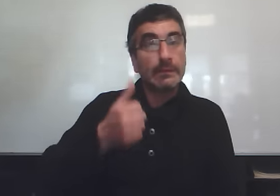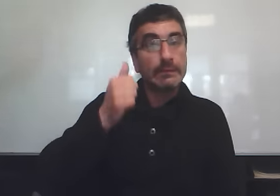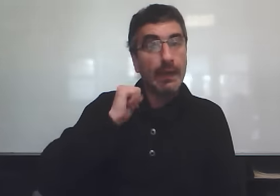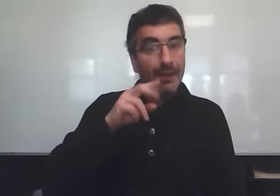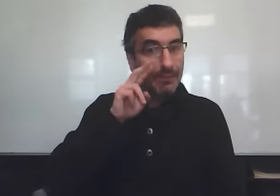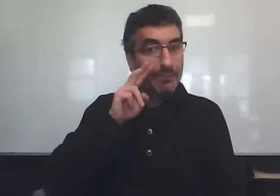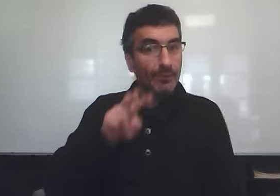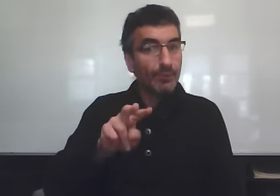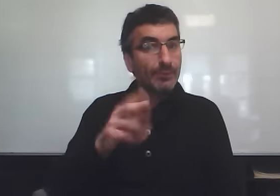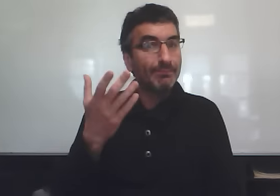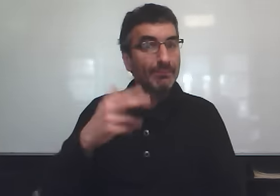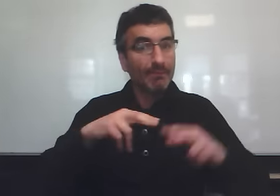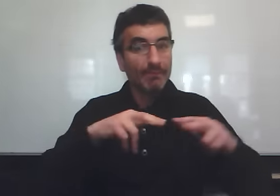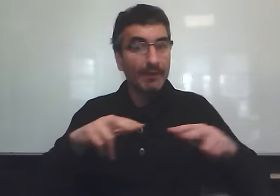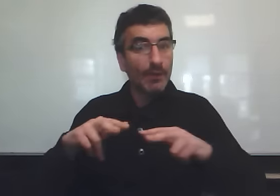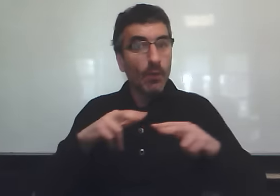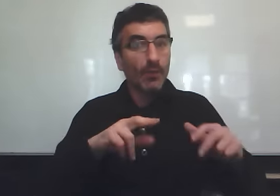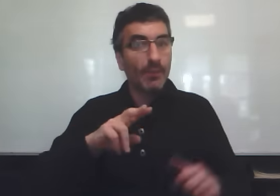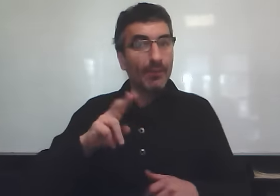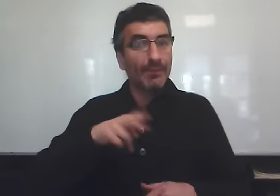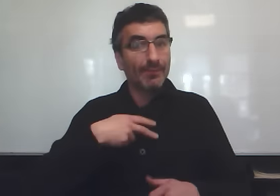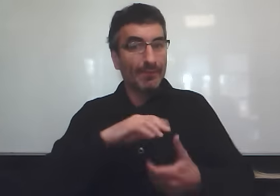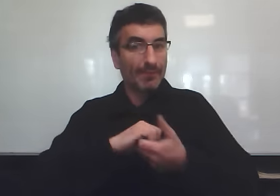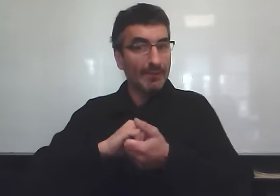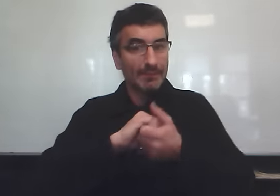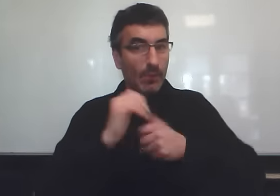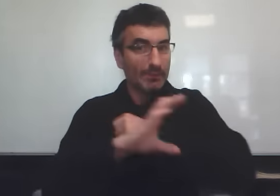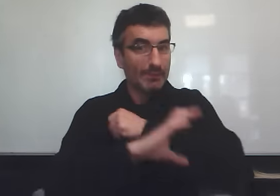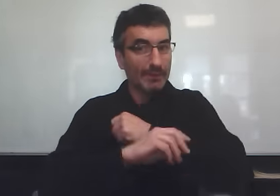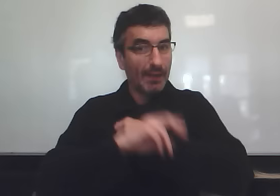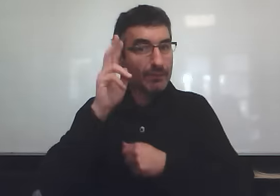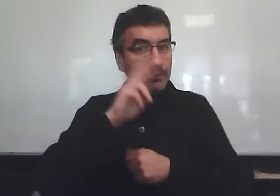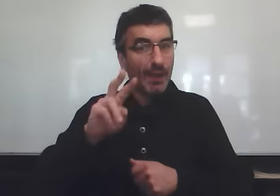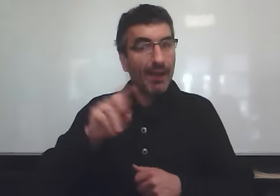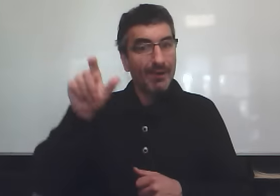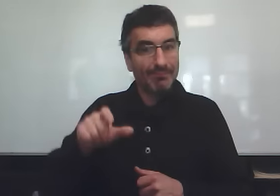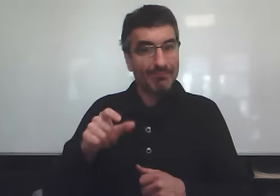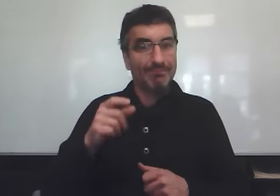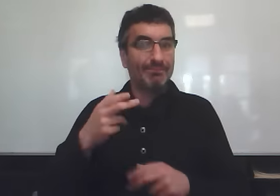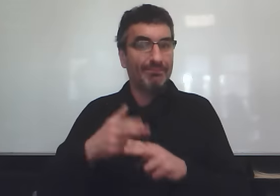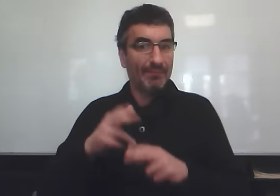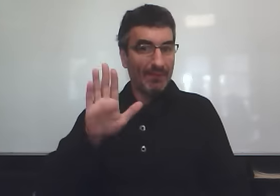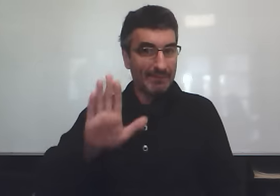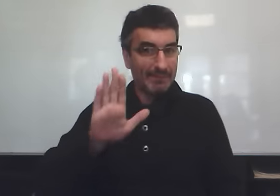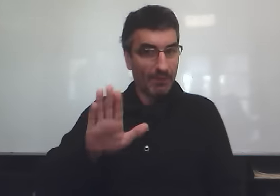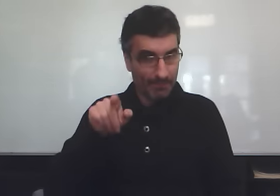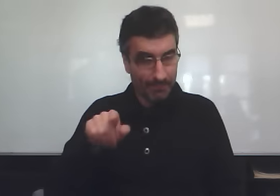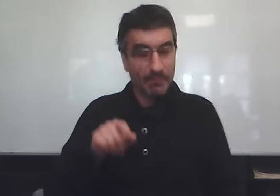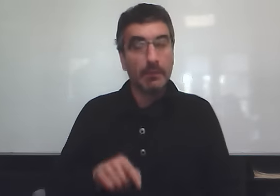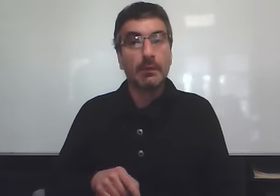Hier, vous avez vu note vidéo de la part de notre secretaire général Vincent Cottineau